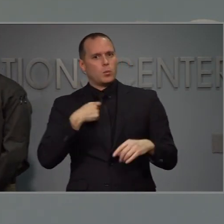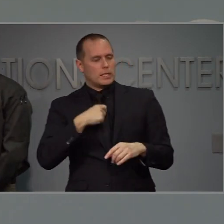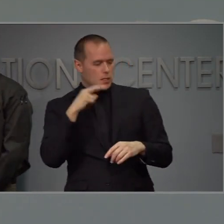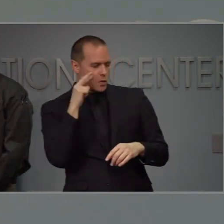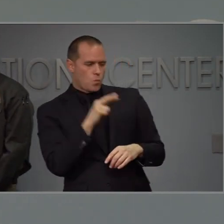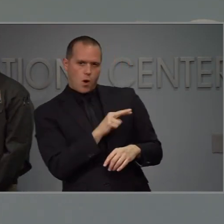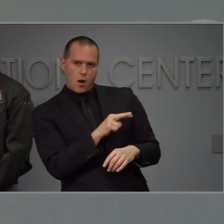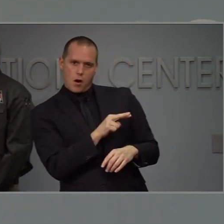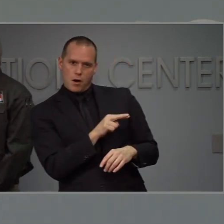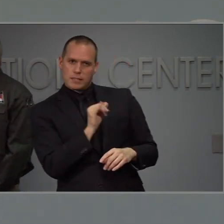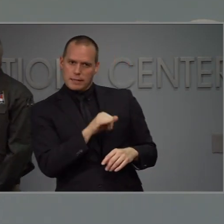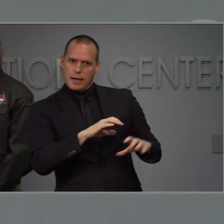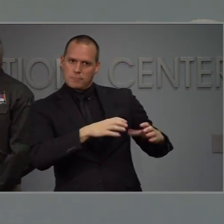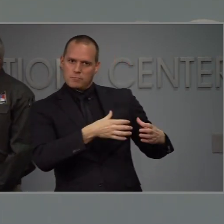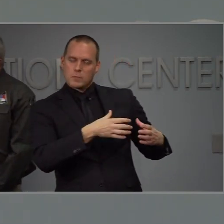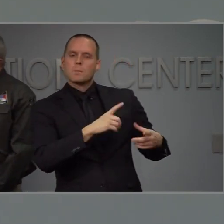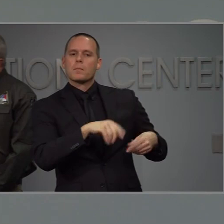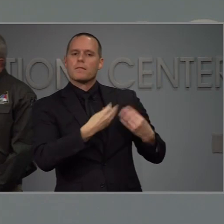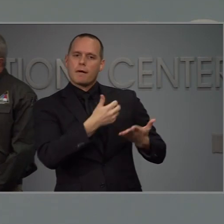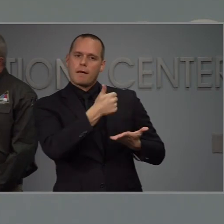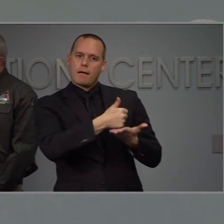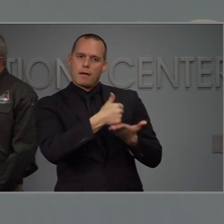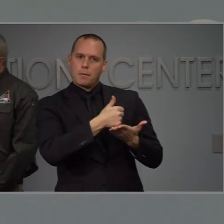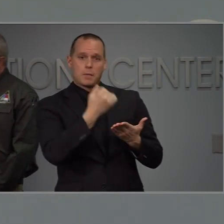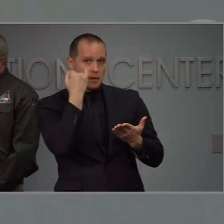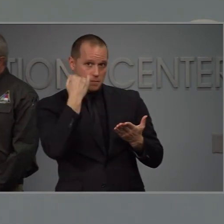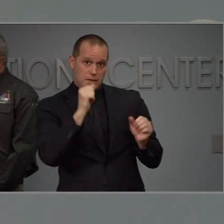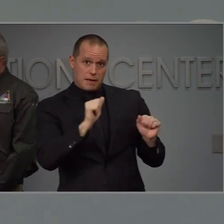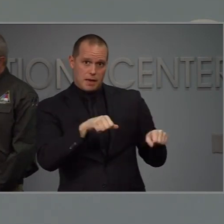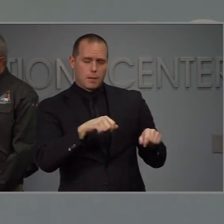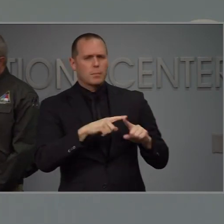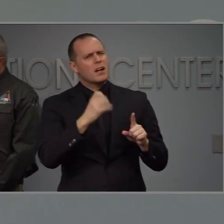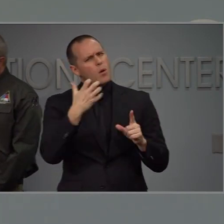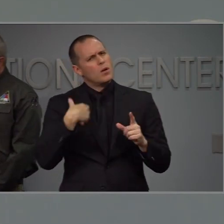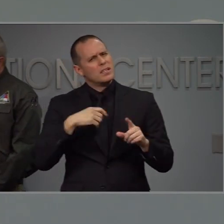Si no para el el país y nosotros seguiremos eh